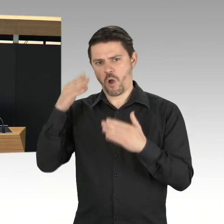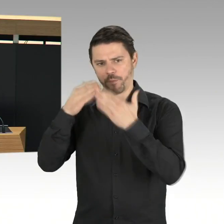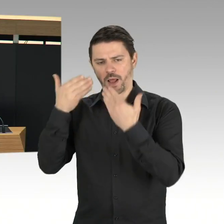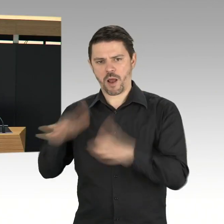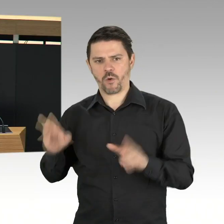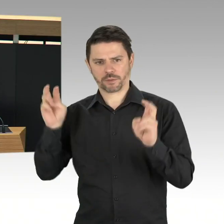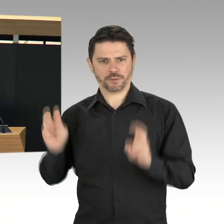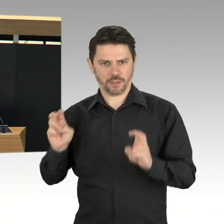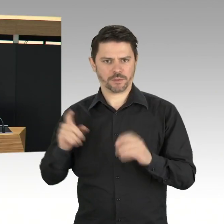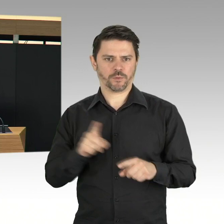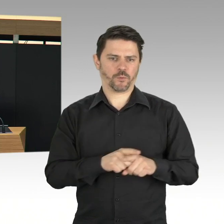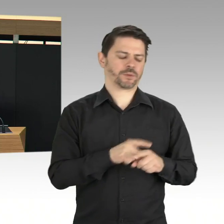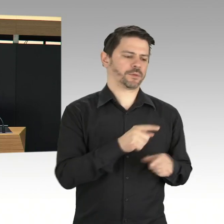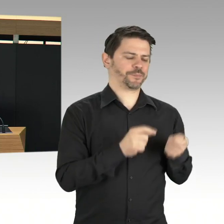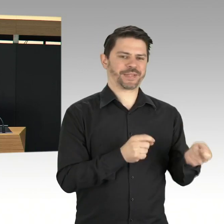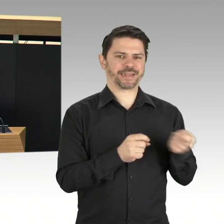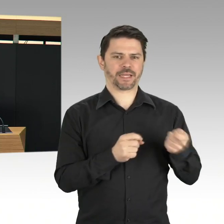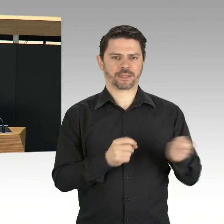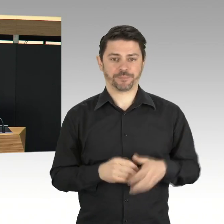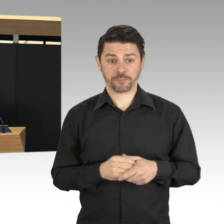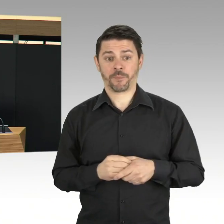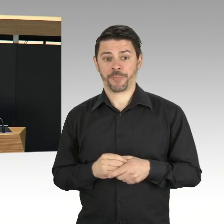Also bei den konkreten Bauprojekten, die Sie aufgezählt haben,